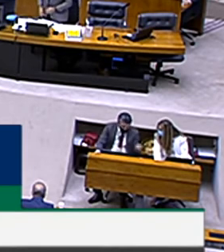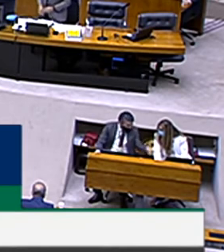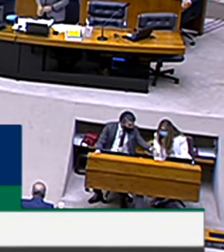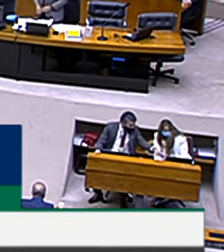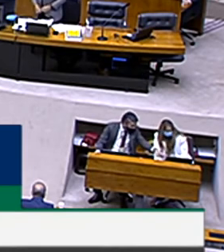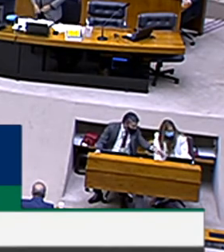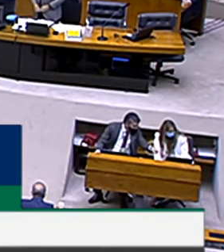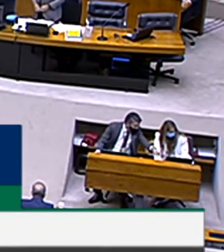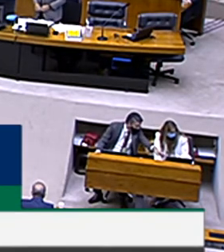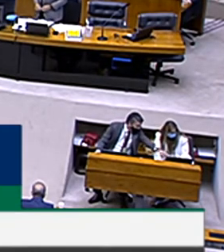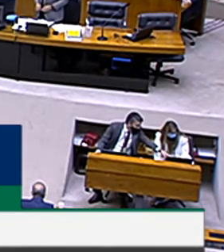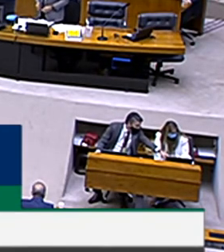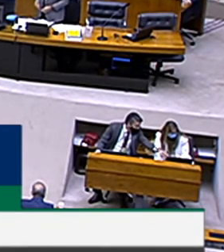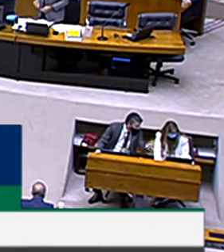PARA UMA NOVA SESSÃO PARA CONCLUIR ESSA VOTAÇÃO DA